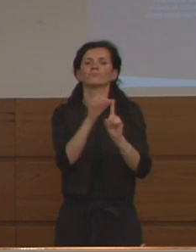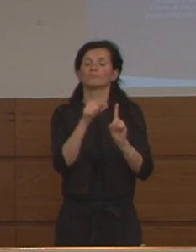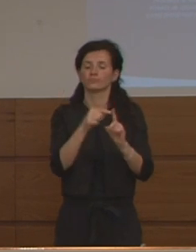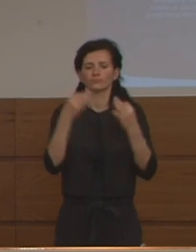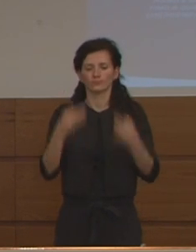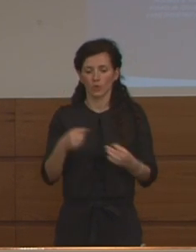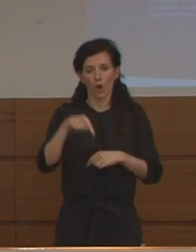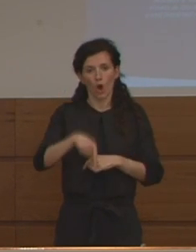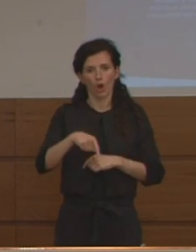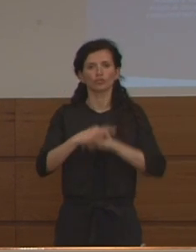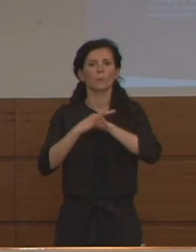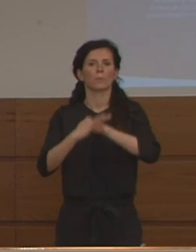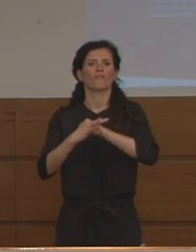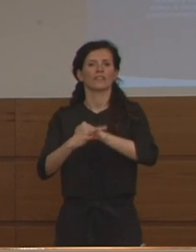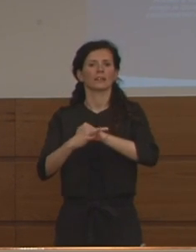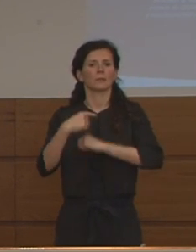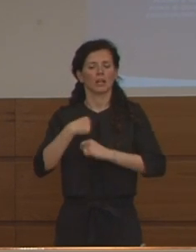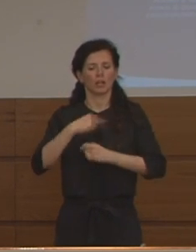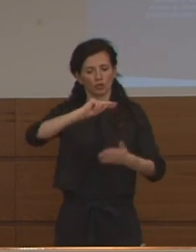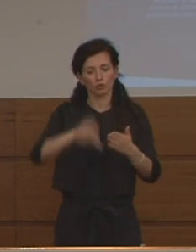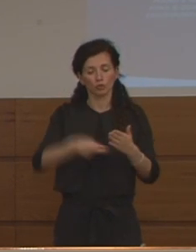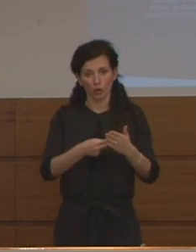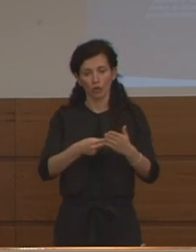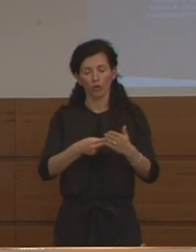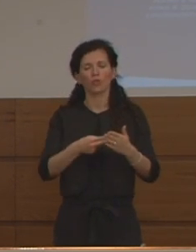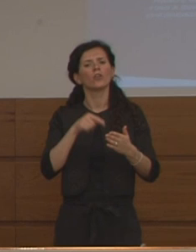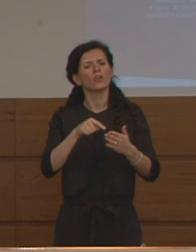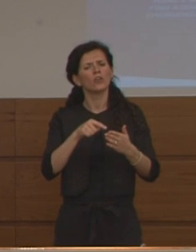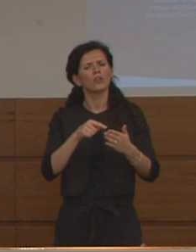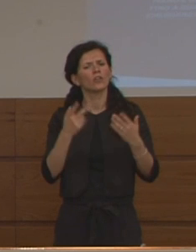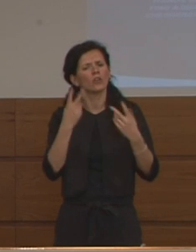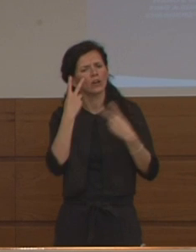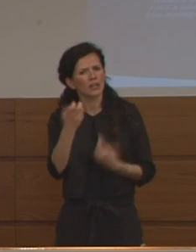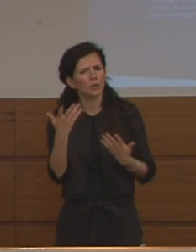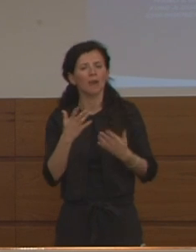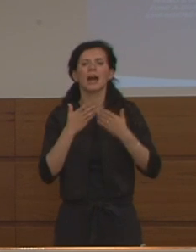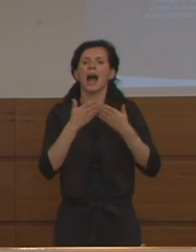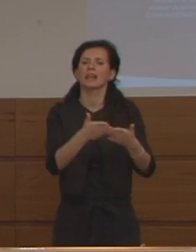firmato oggi. Oggi ho firmato un provvedimento per l'assistenza e per la